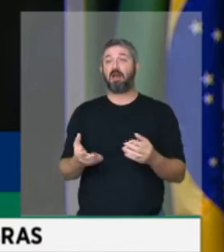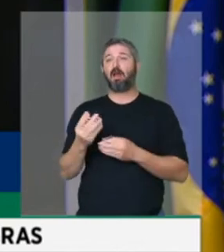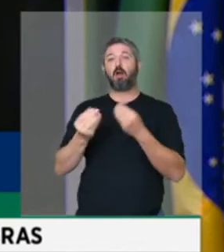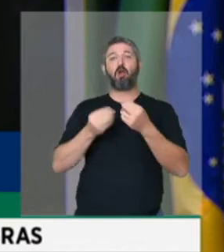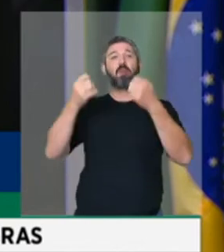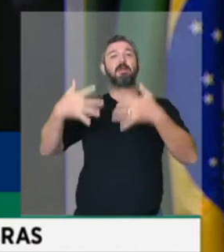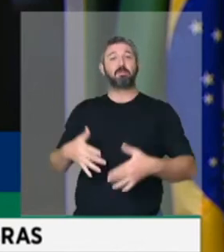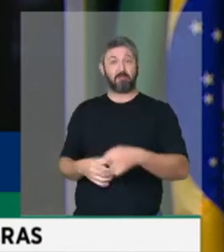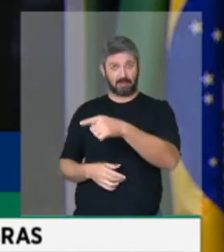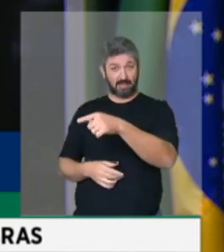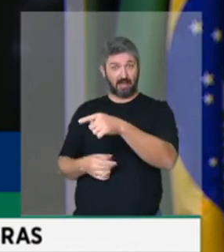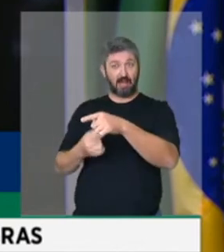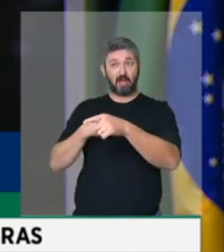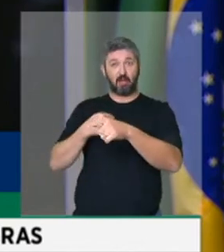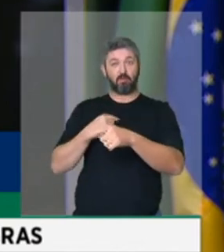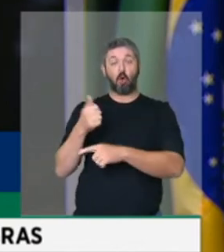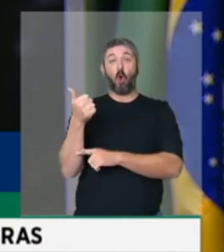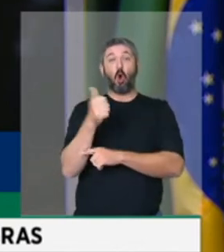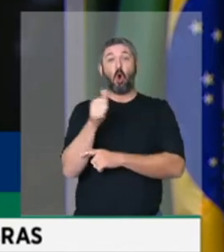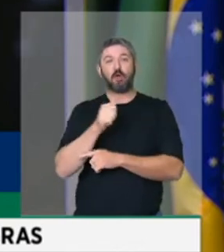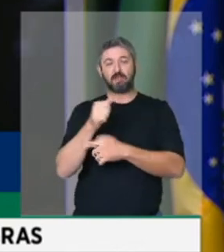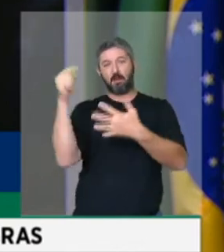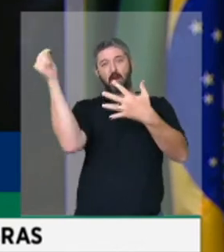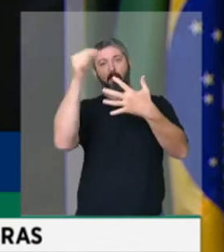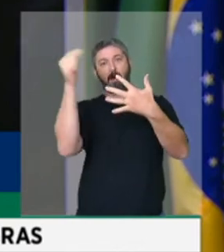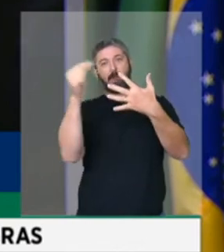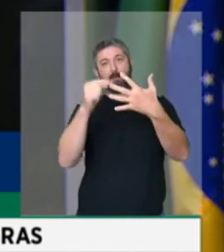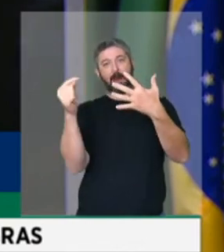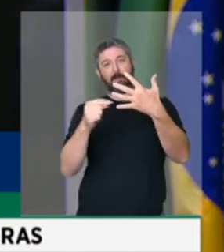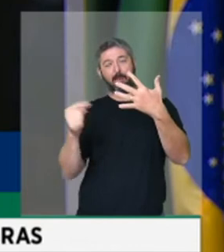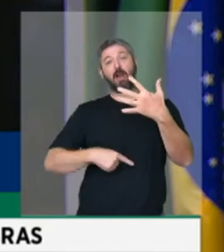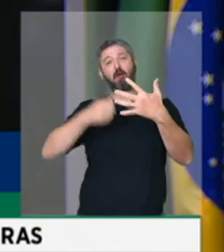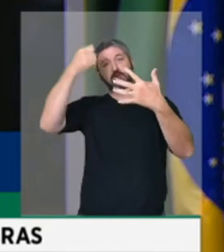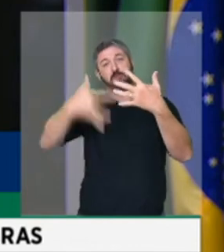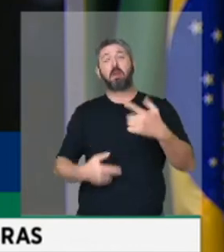DO NOVO SE SOMOS CONTRA OU A FAVOR. NA VERDADE ELE DEMONSTRA, COMO SEMPRE, QUE NÃO CONHECE, NÃO LEU O